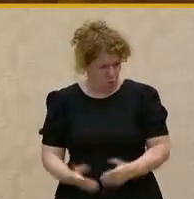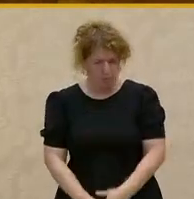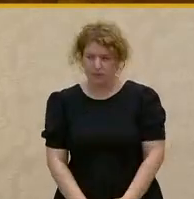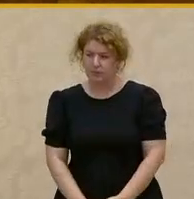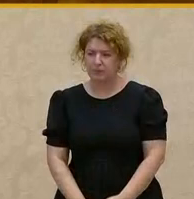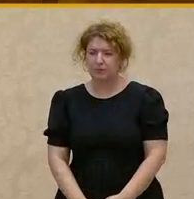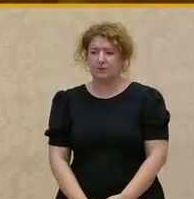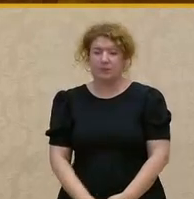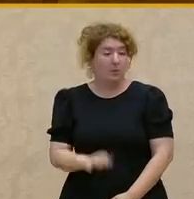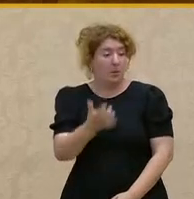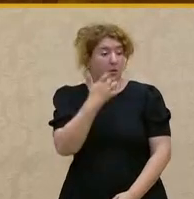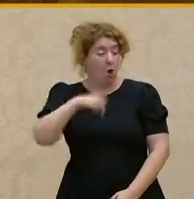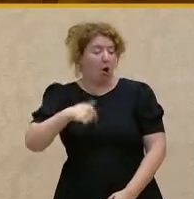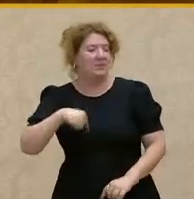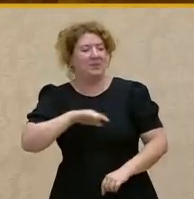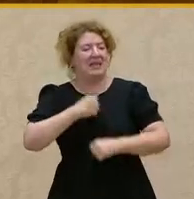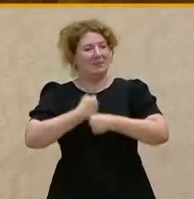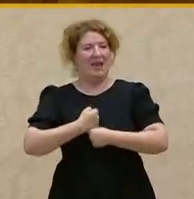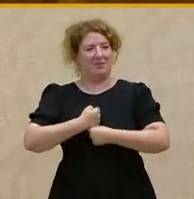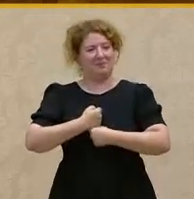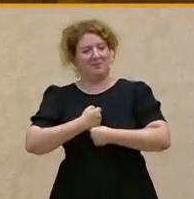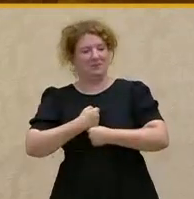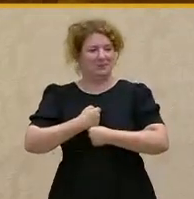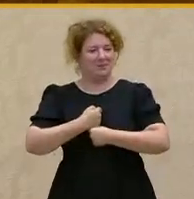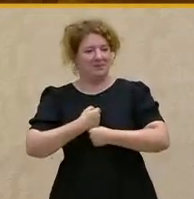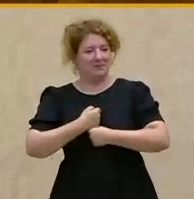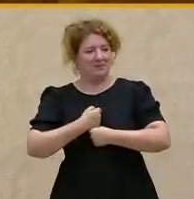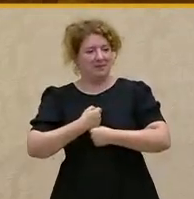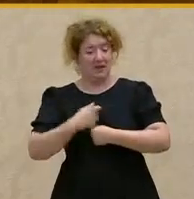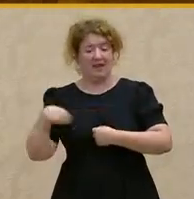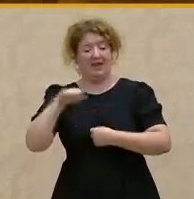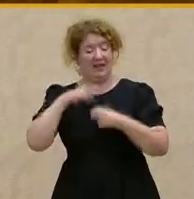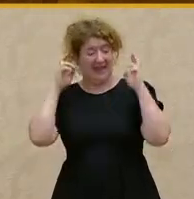Porque por ejemplo hoy cuando esperaba en el andén de repente el soporte de Renfe de atención a la